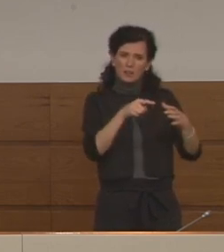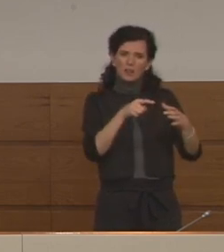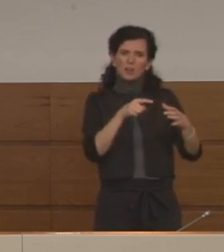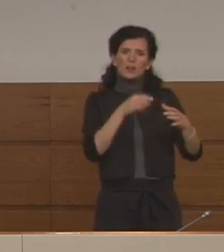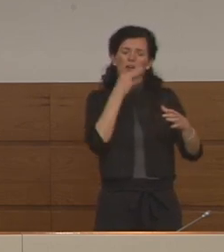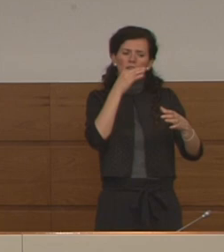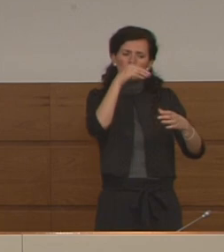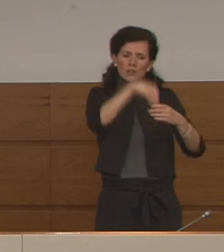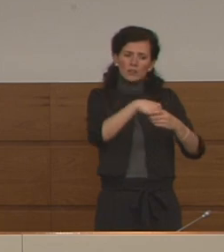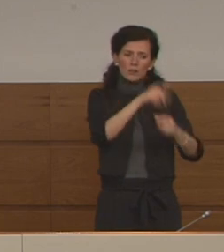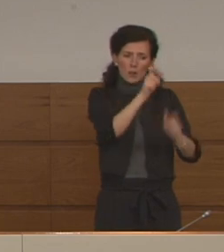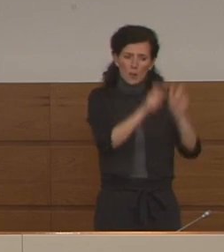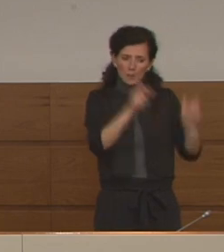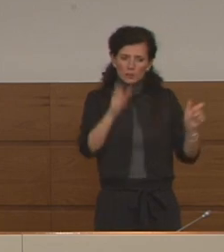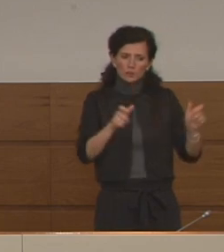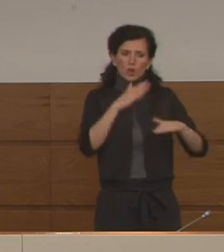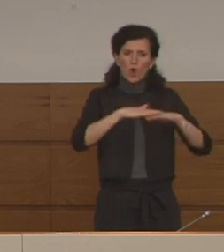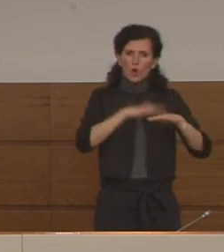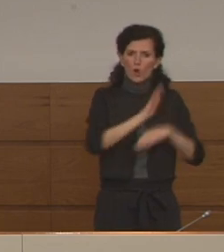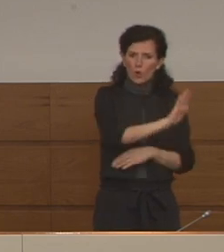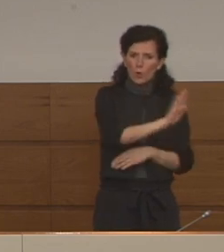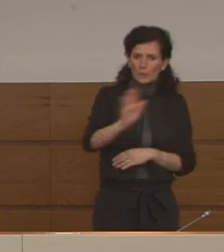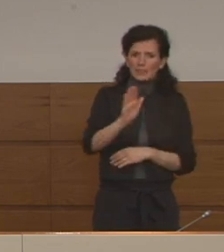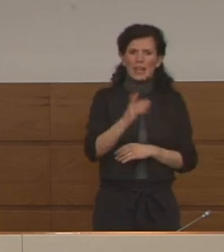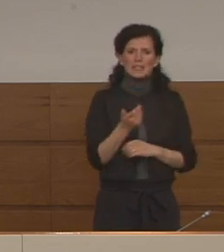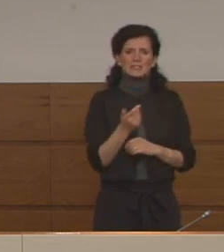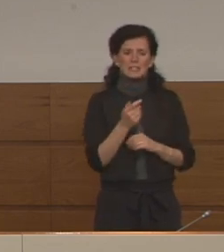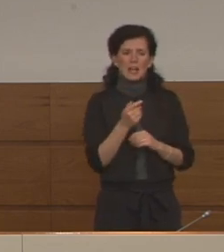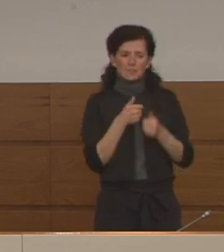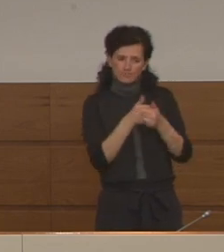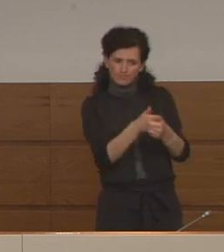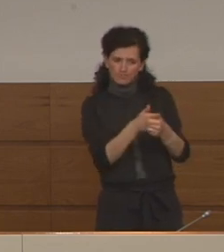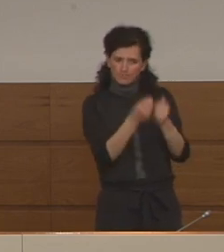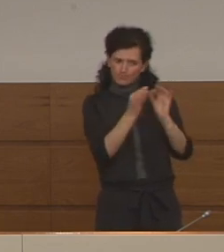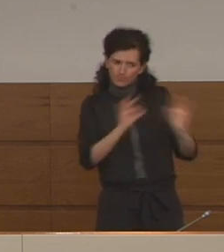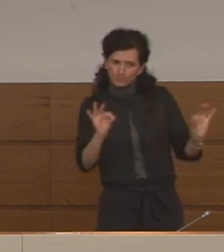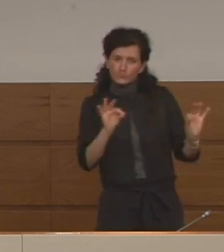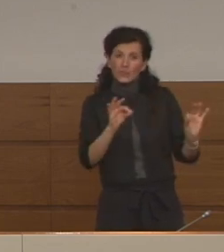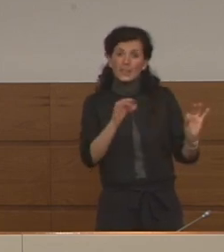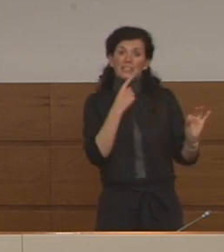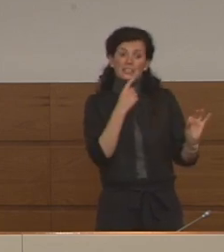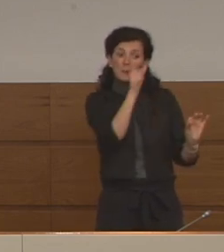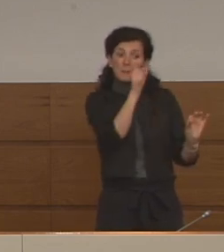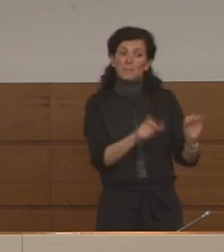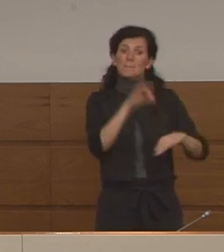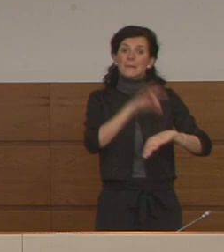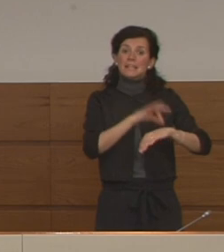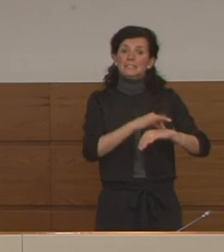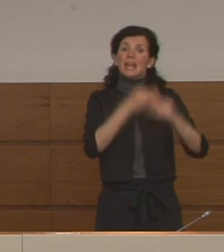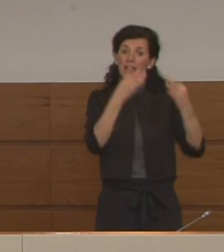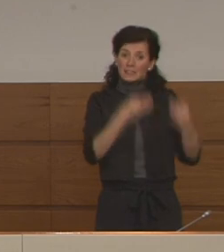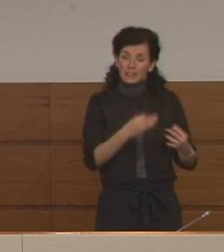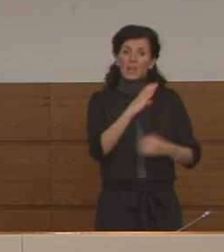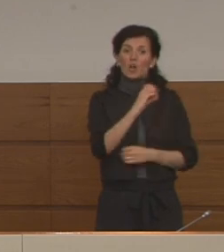e cautele, in un ambito specifico i malati purtroppo colpiti dal covid-19 offre